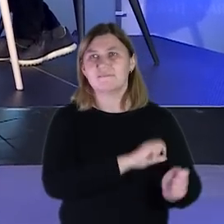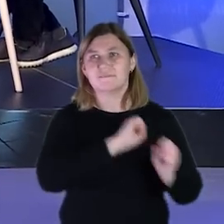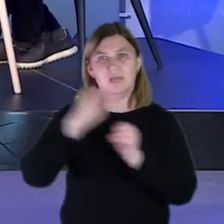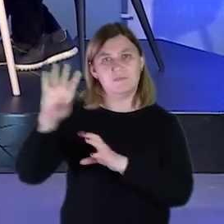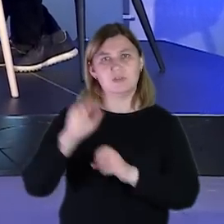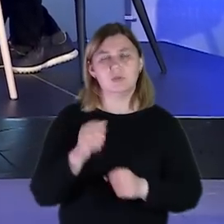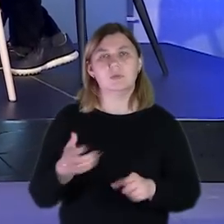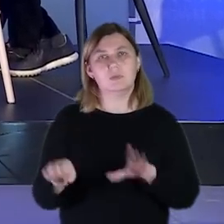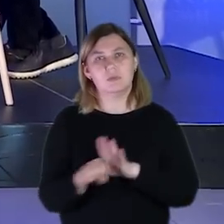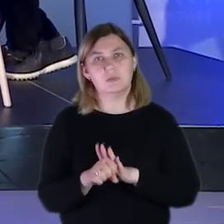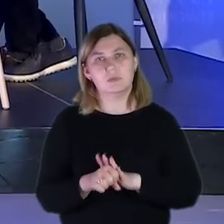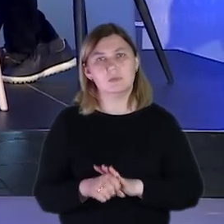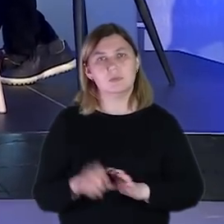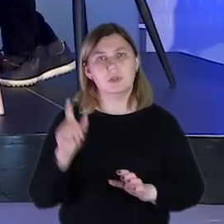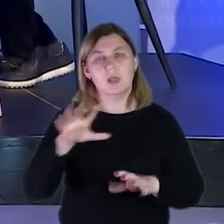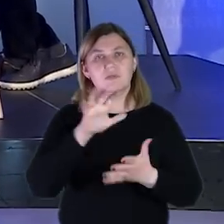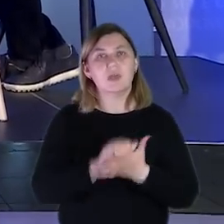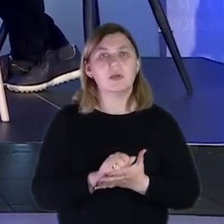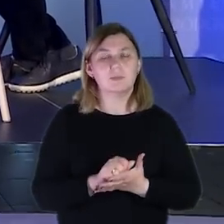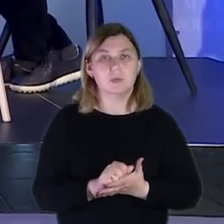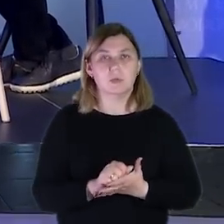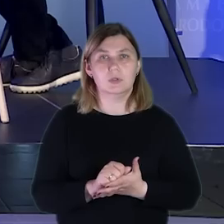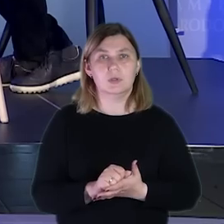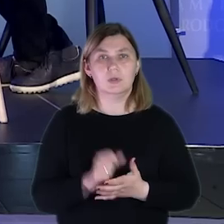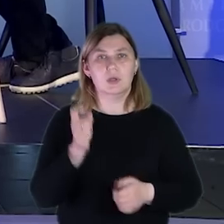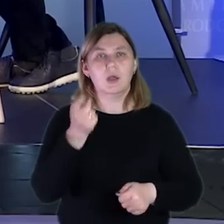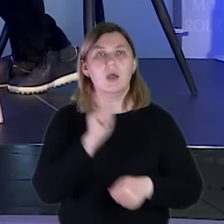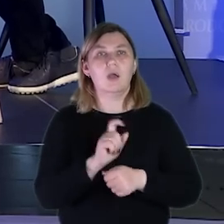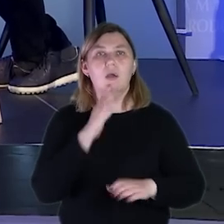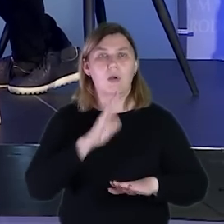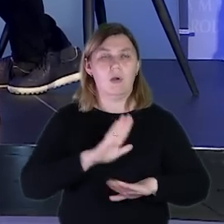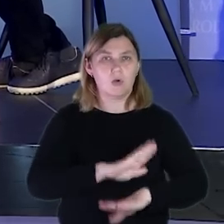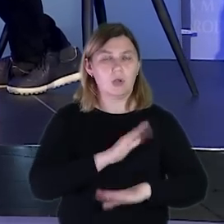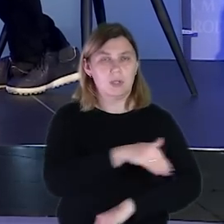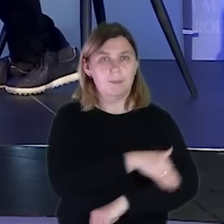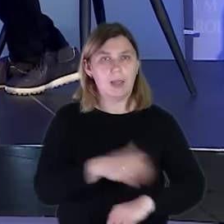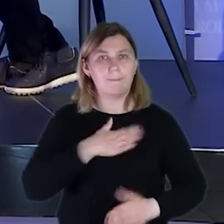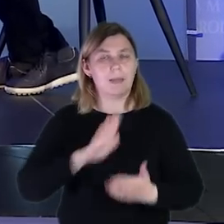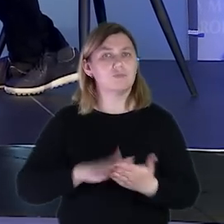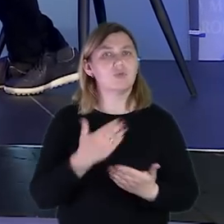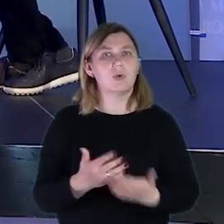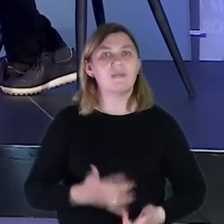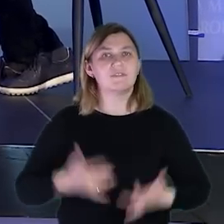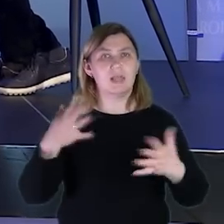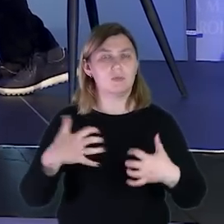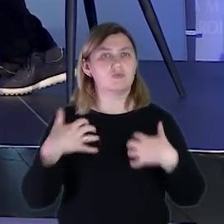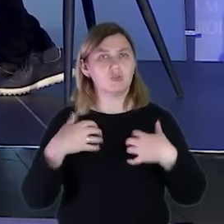naprawdę. Zajmując się właśnie Korpusem Ochrony Pogranicza mam przykłady wielu takich biografii,